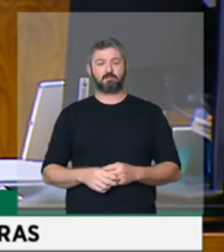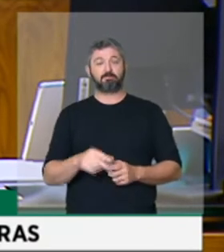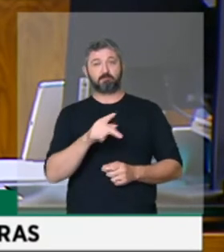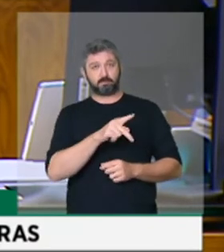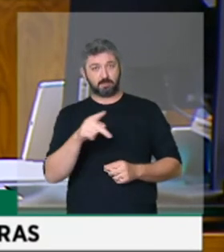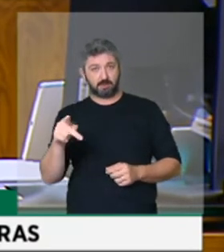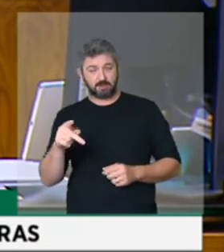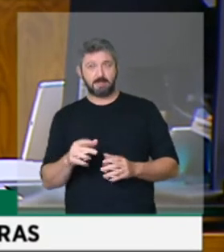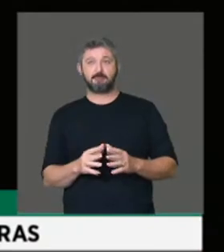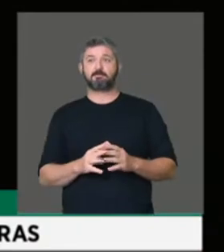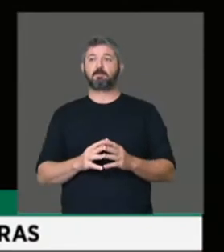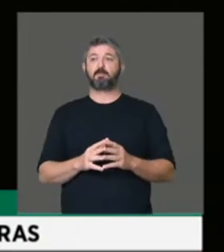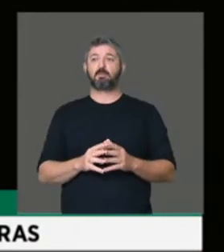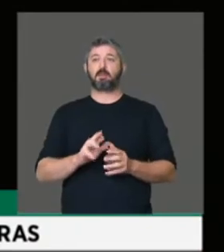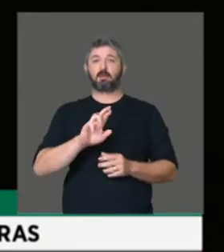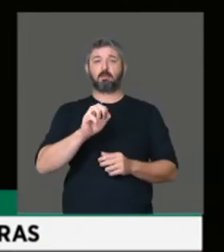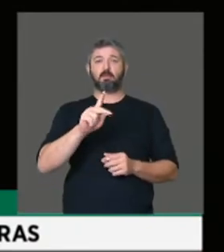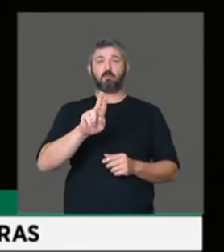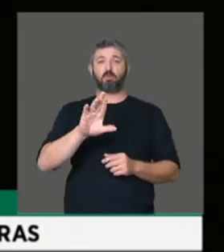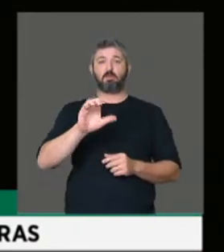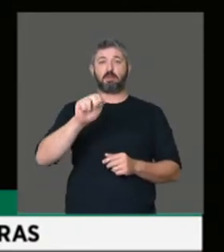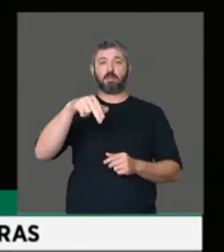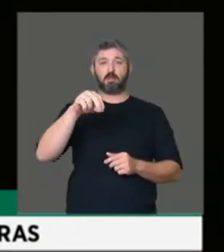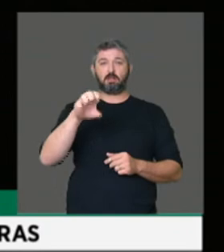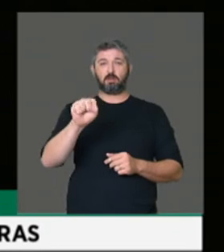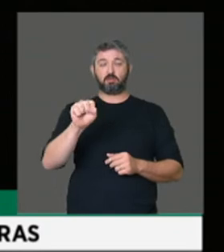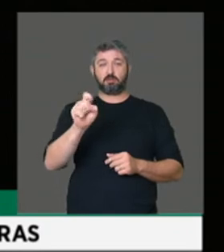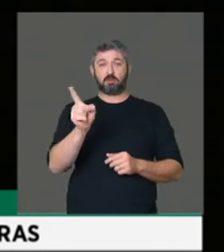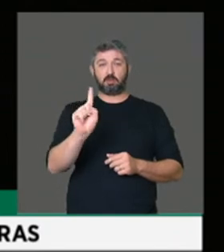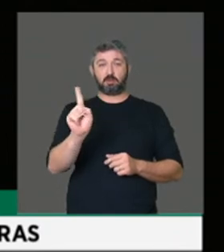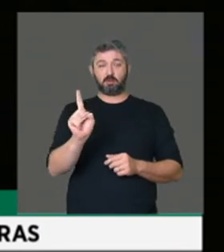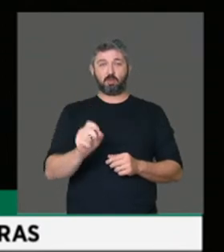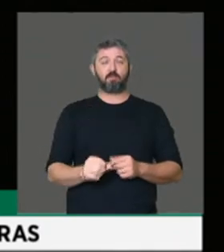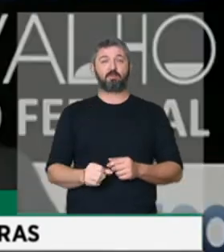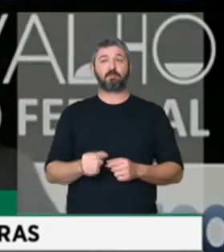TEXTO ENVIADO PELO GOVERNO NA MEDIDA PROVISÓRIA. [PRESIDENTE]: